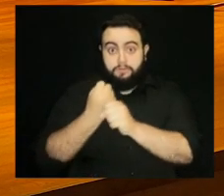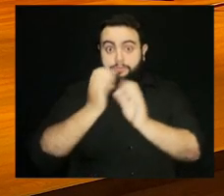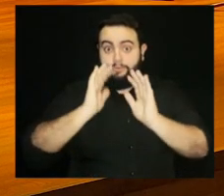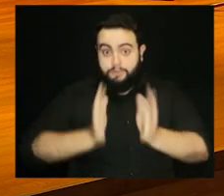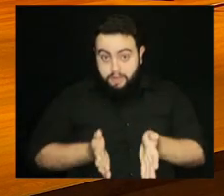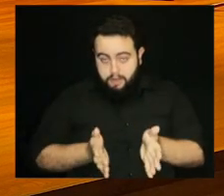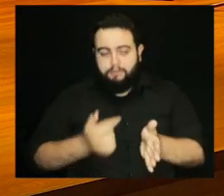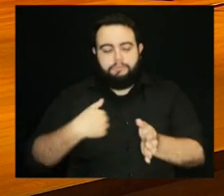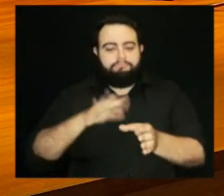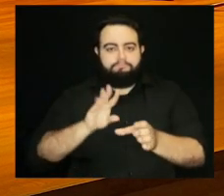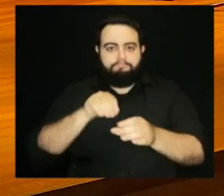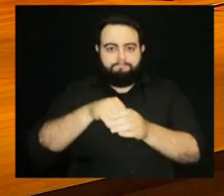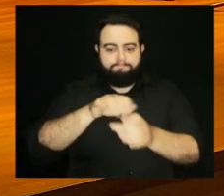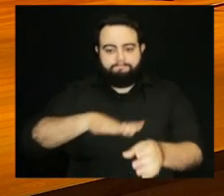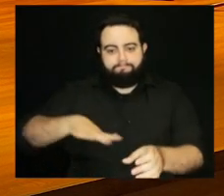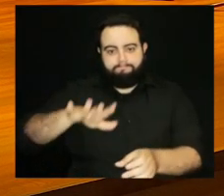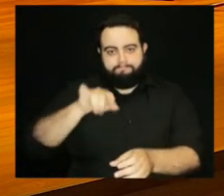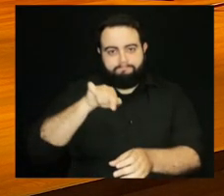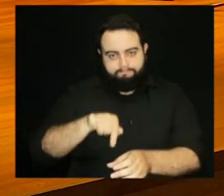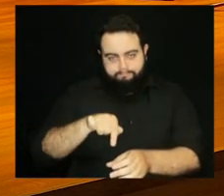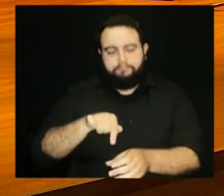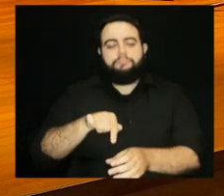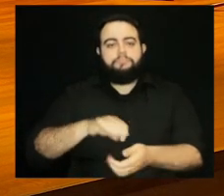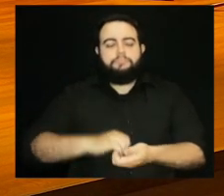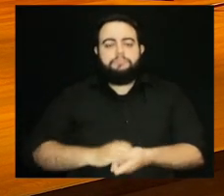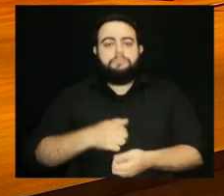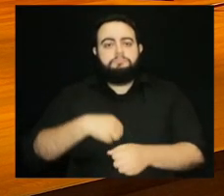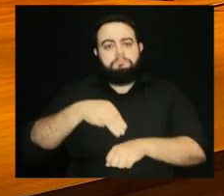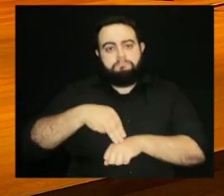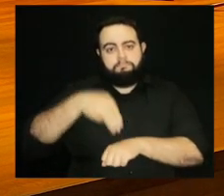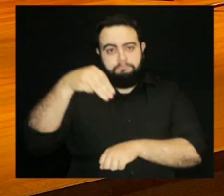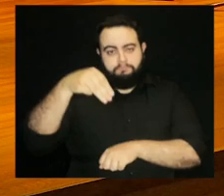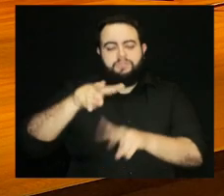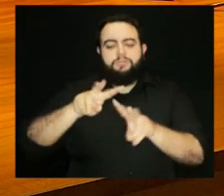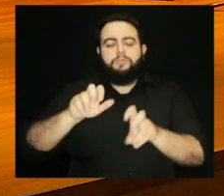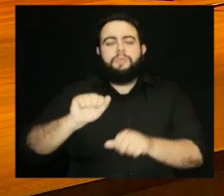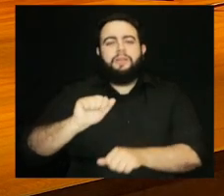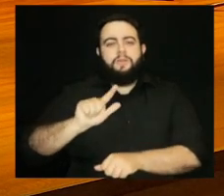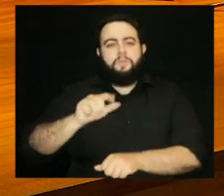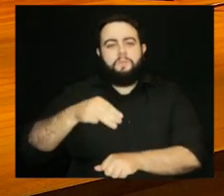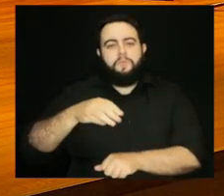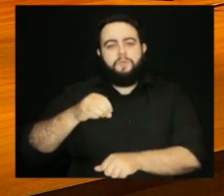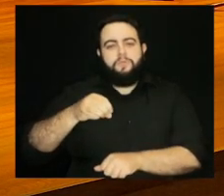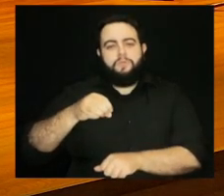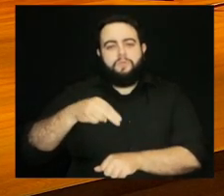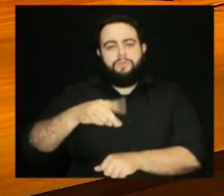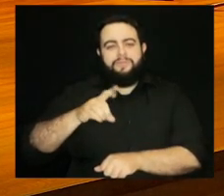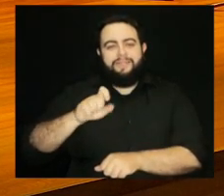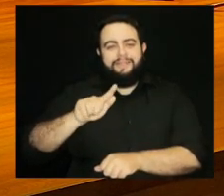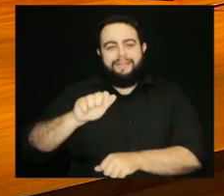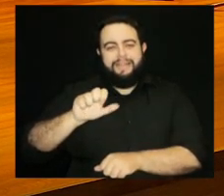assunto. Fiz o meu mestrado sobre Os Almôndegas, meu doutorado sobre Lupicínio, então eu sou doutor em